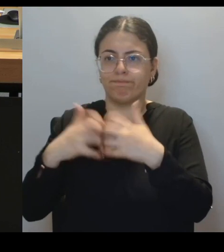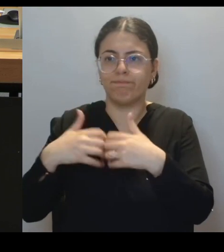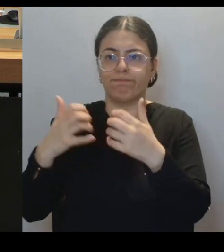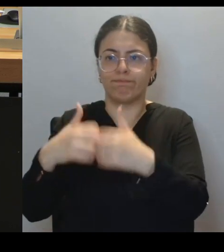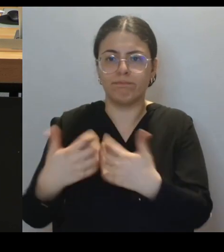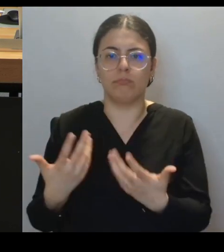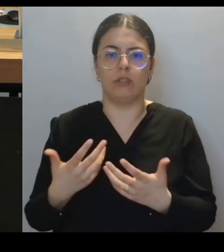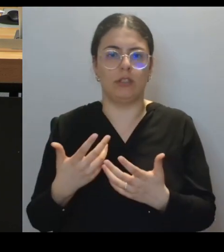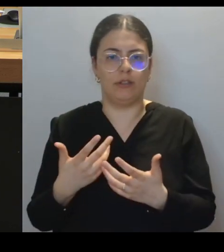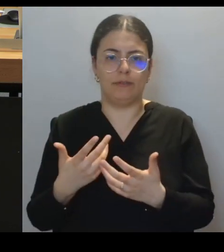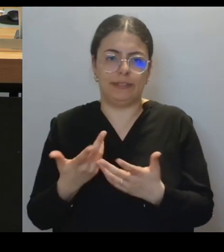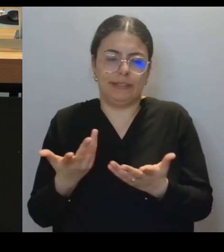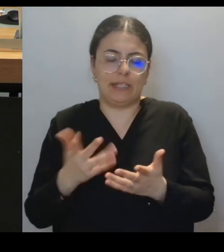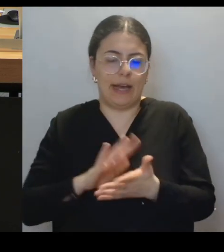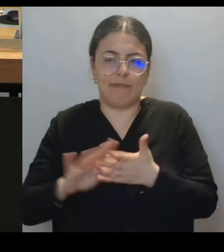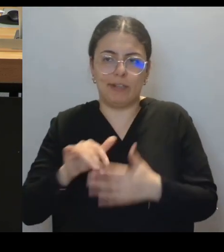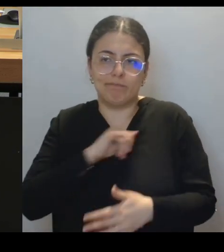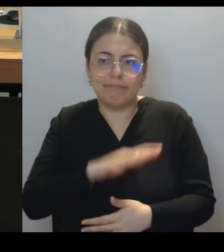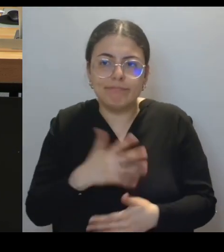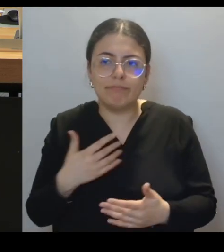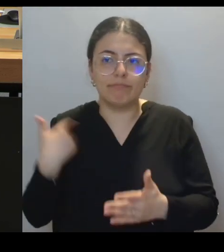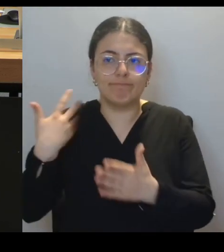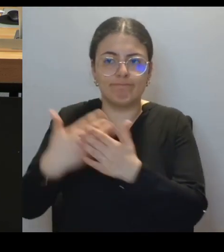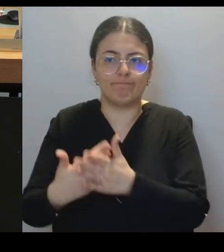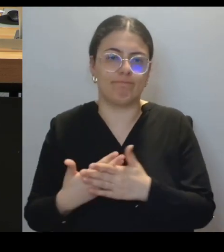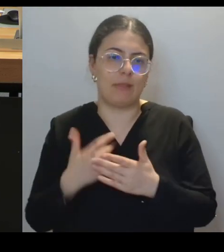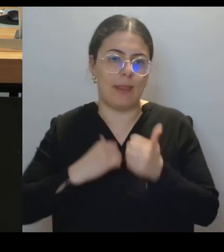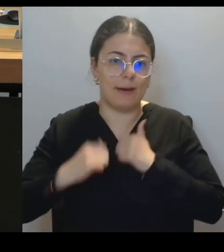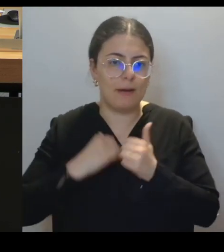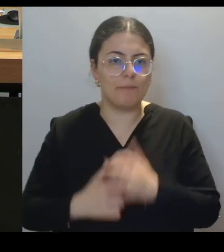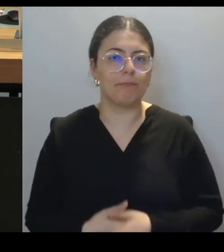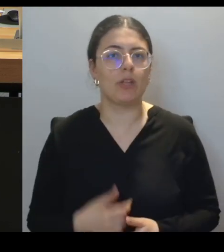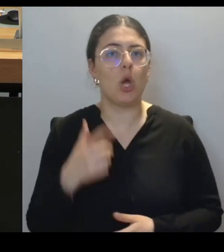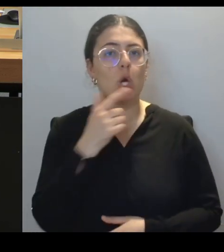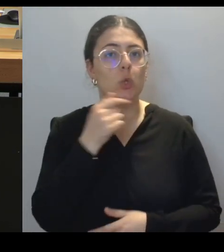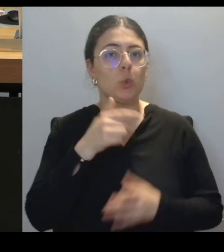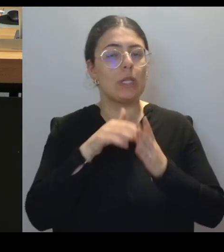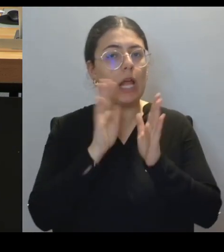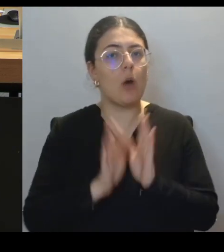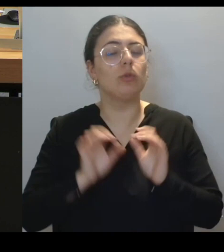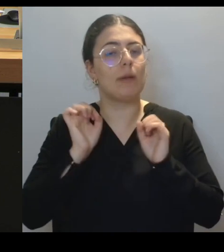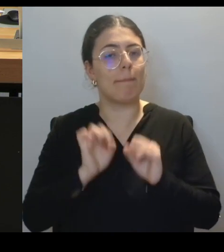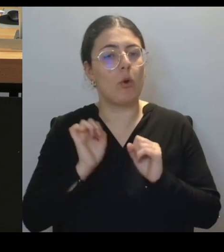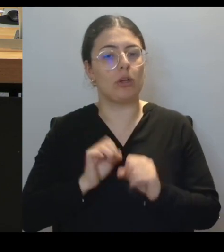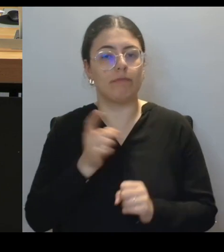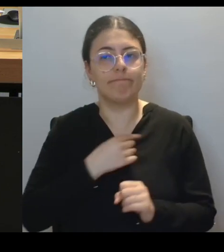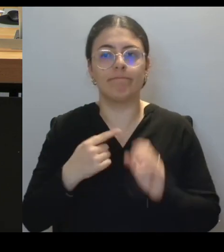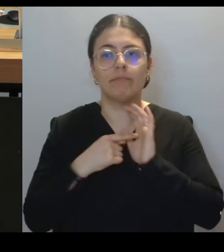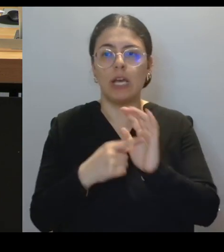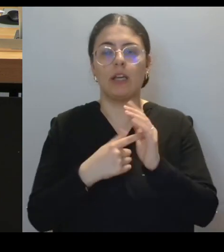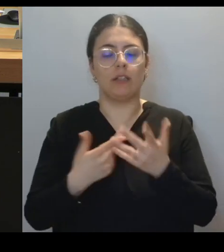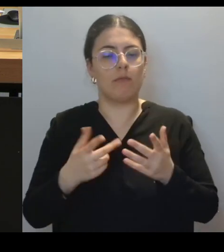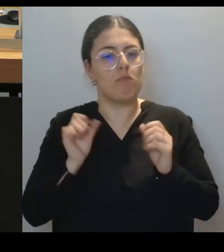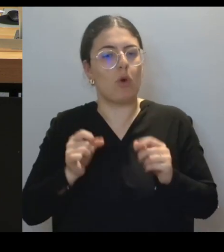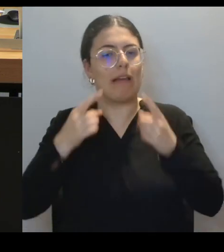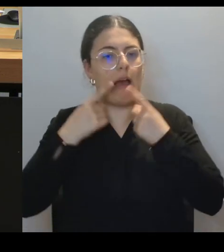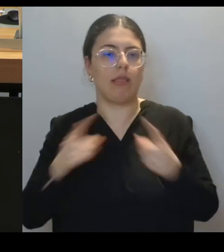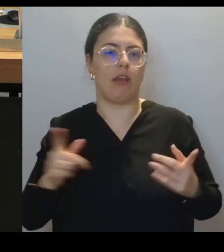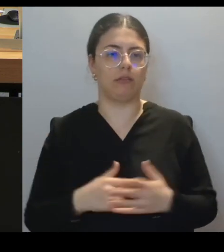Das Tuntenhaus kann ein Ort sein, an dem wir zeigen, dass es anders geht. Dass Stadtentwicklung nicht dem freien, freien Kampf der großen Marktmacht überlassen wird, sondern